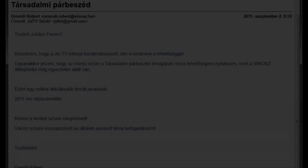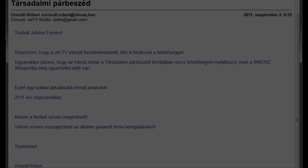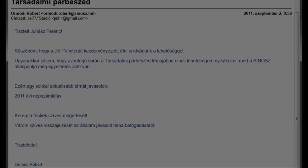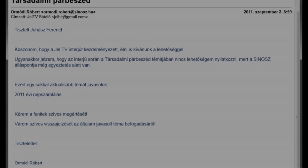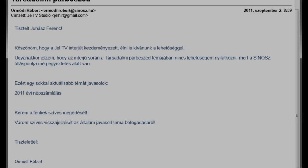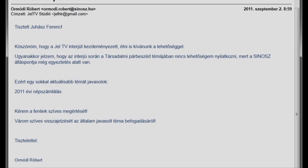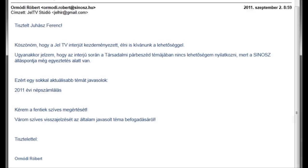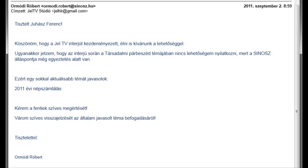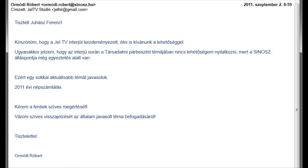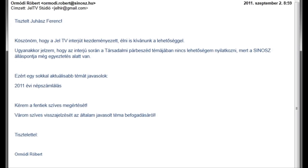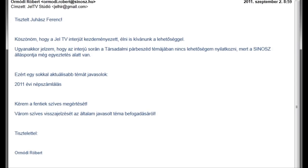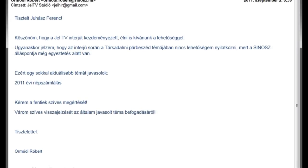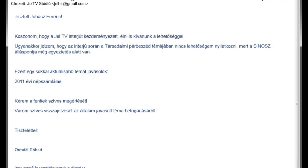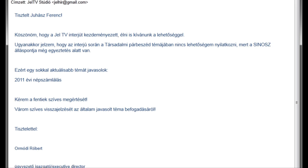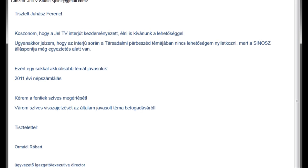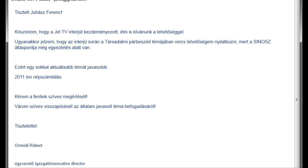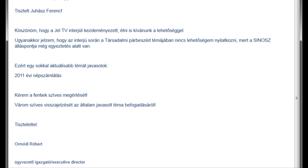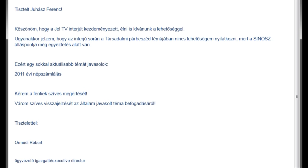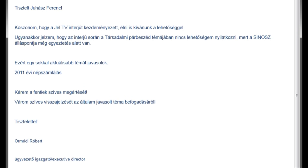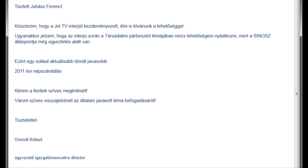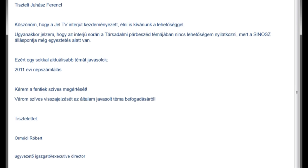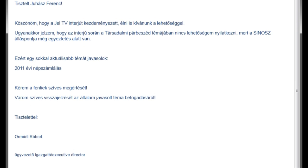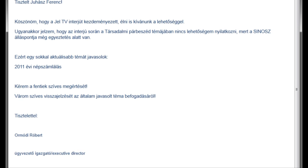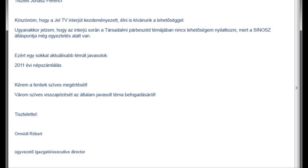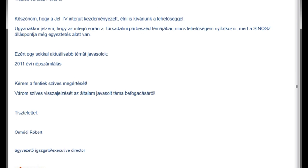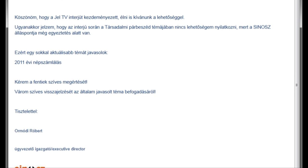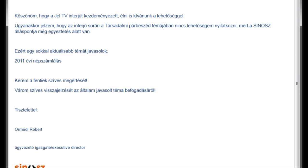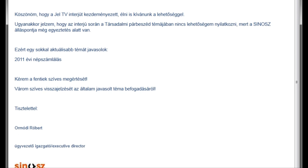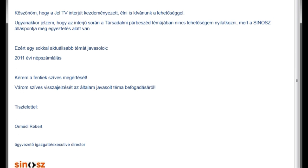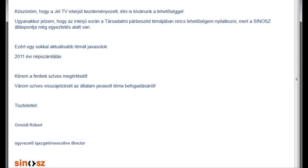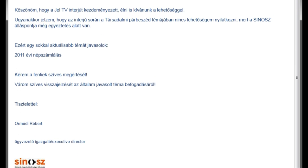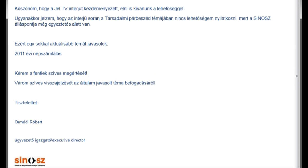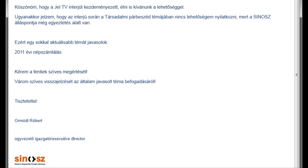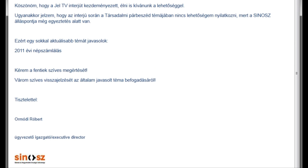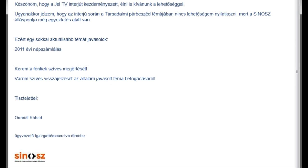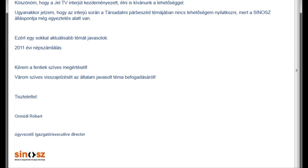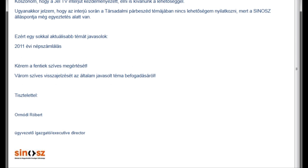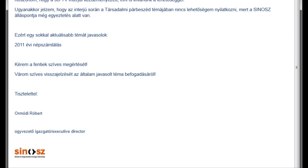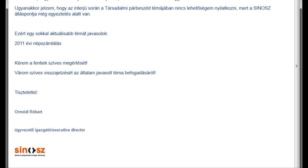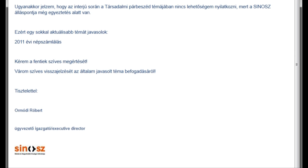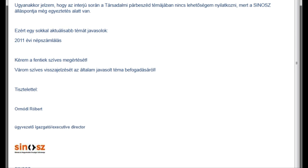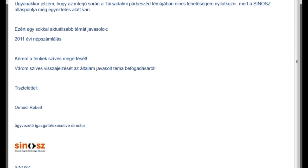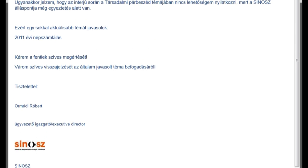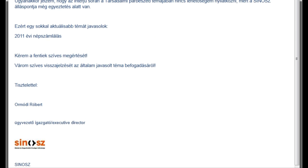"Tisztelt Juhász Ferenc!" "Ugyanakkor jelzem, hogy az interjú során a Társadalmi párbeszéd témájában nincs lehetőségem nyilatkozni, mert a SINOSZ álláspontja még egyeztetés alatt van."